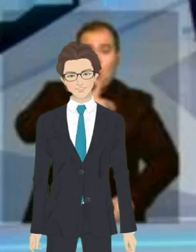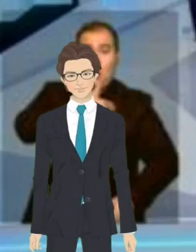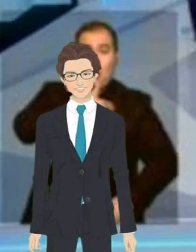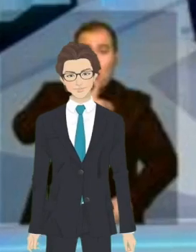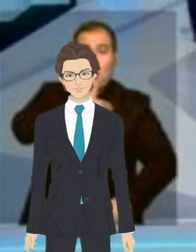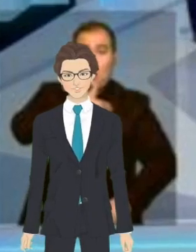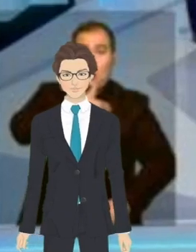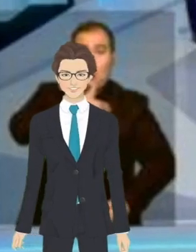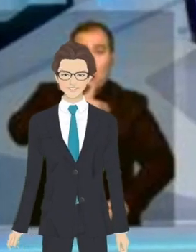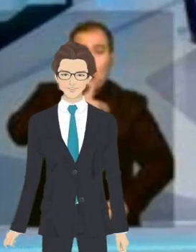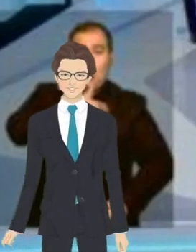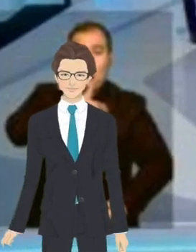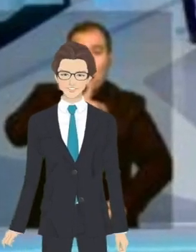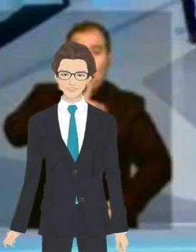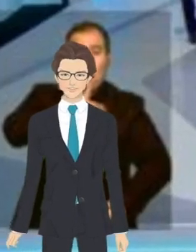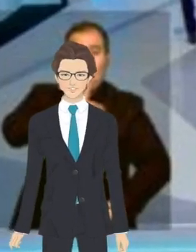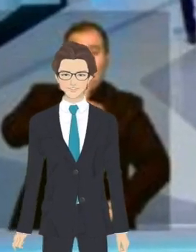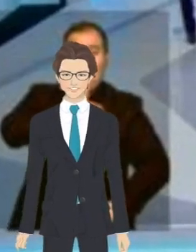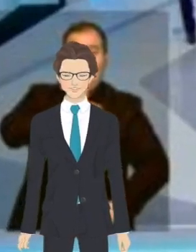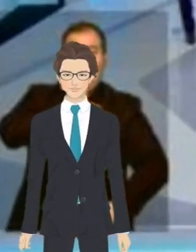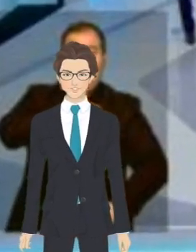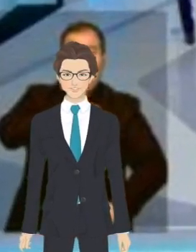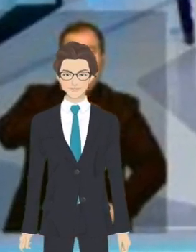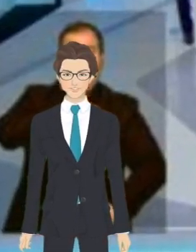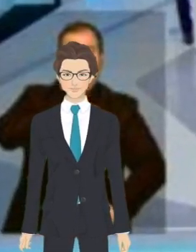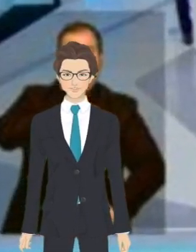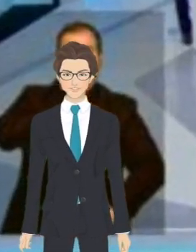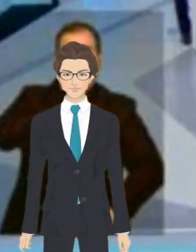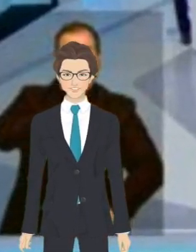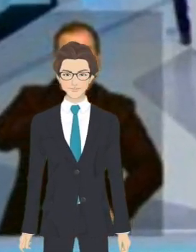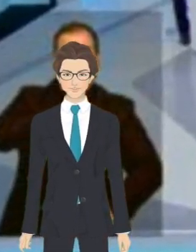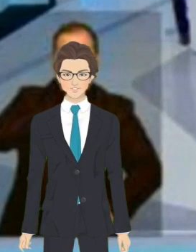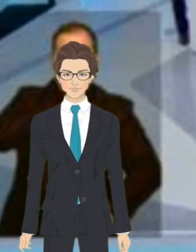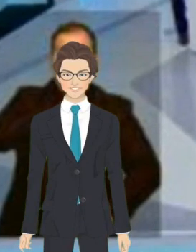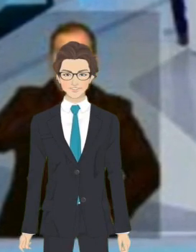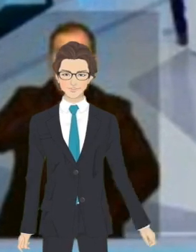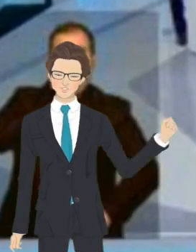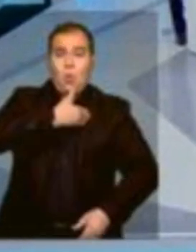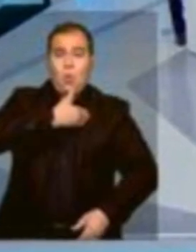Debate da Globo do 2º turno para governador em SP; veja a íntegra em VÍDEOS